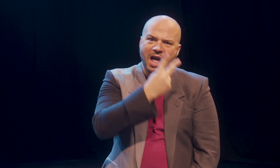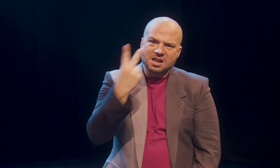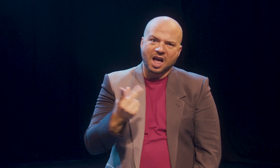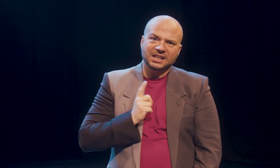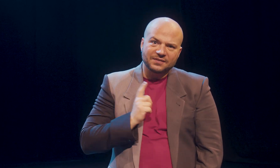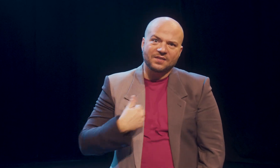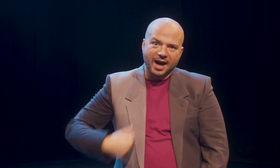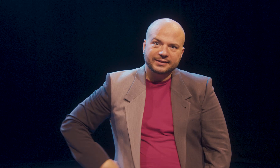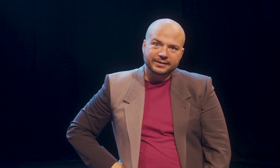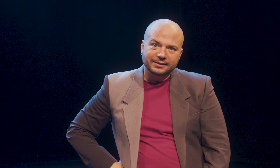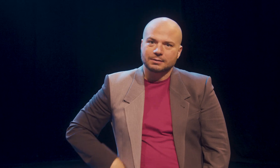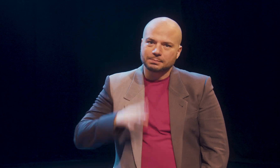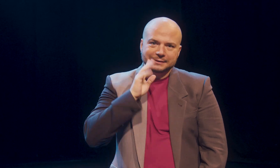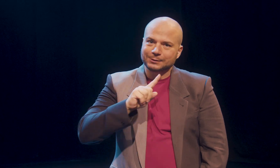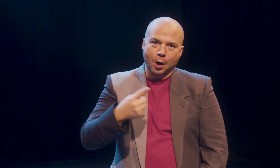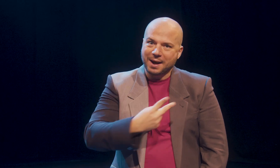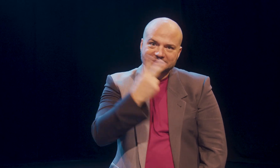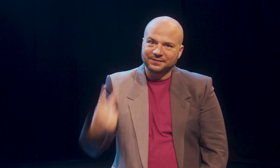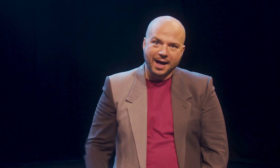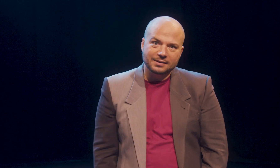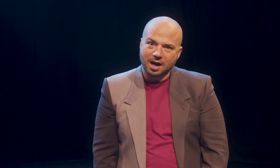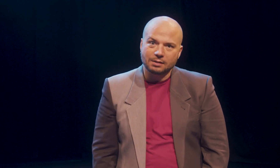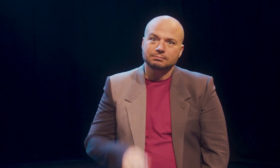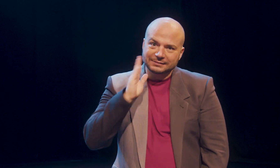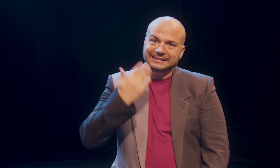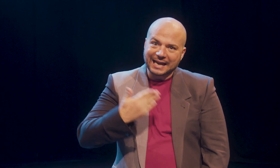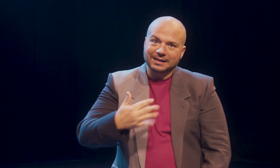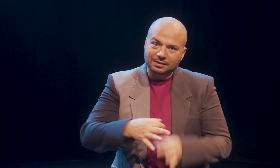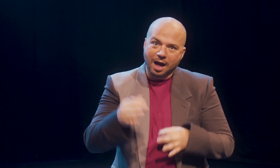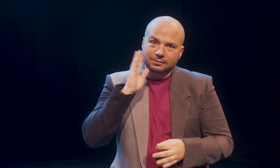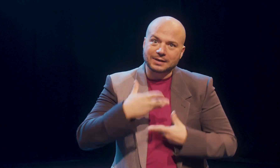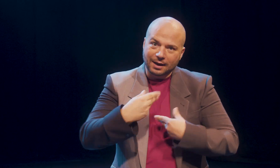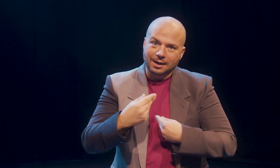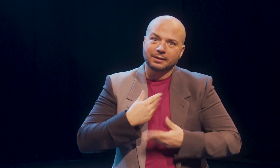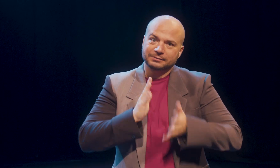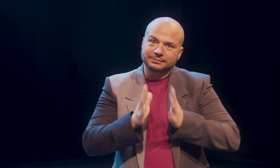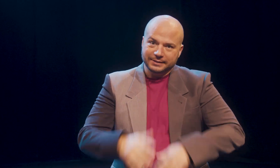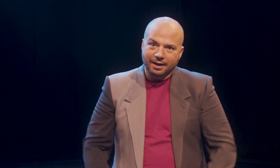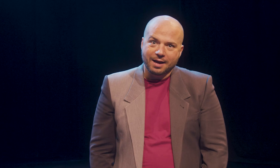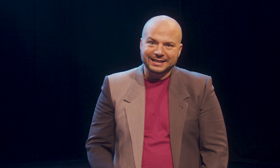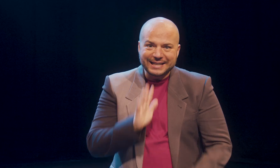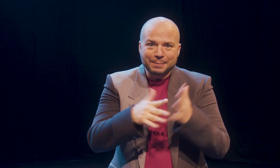Darauf habe ich aber auch zwei Jahre gewartet. Ich möchte gefälligst nicht noch einmal zwei Jahre warten, sondern ab jetzt jeden Tag eingeladen werden.